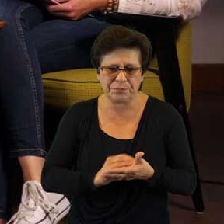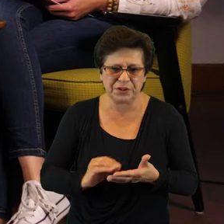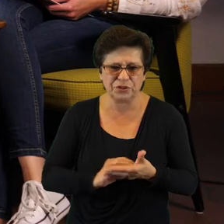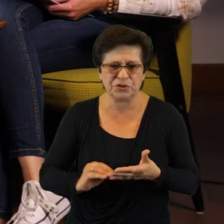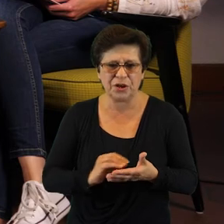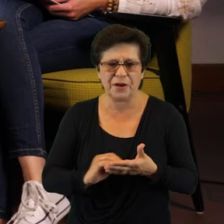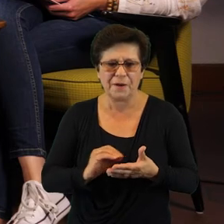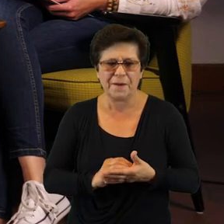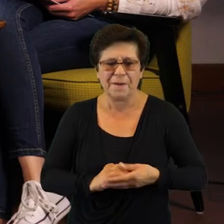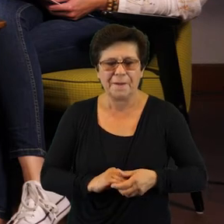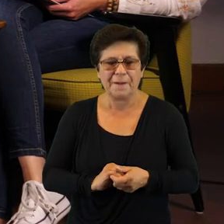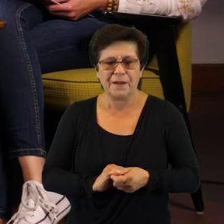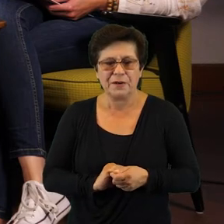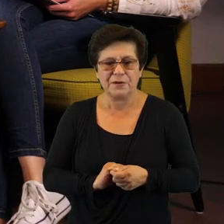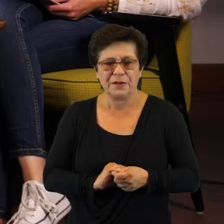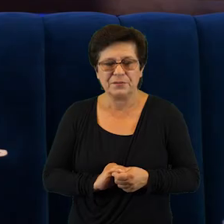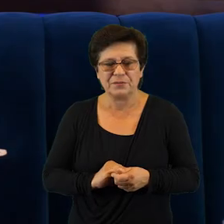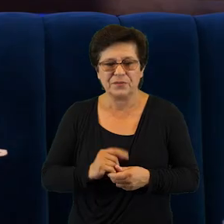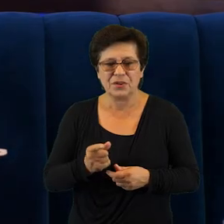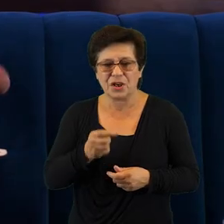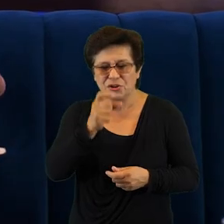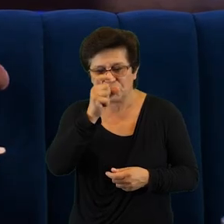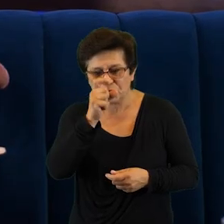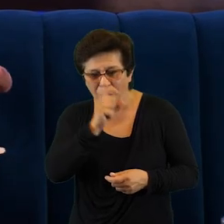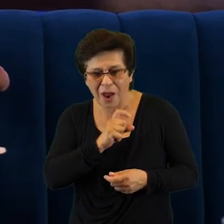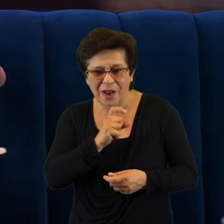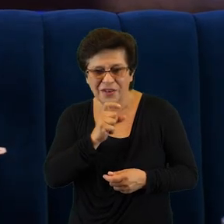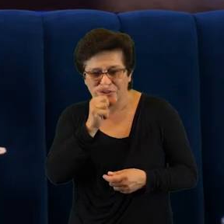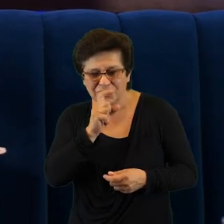tam prowadzicie tylko jakieś szemrane interesy, nie chcecie porządnie pracować,